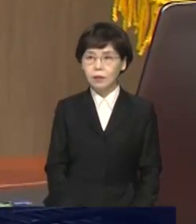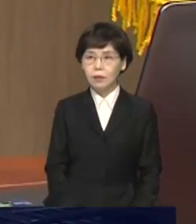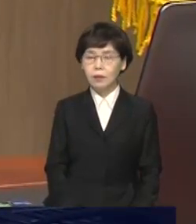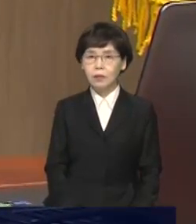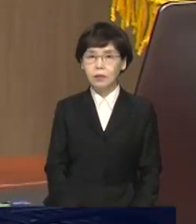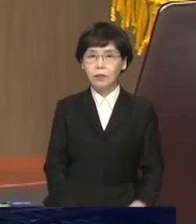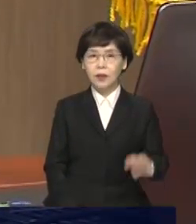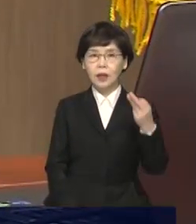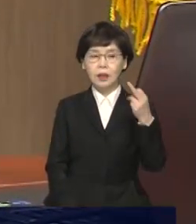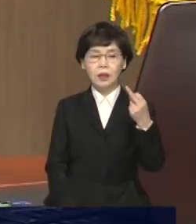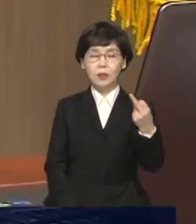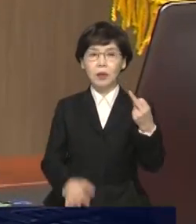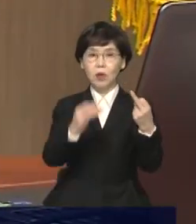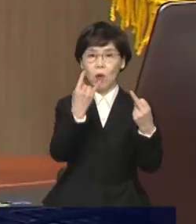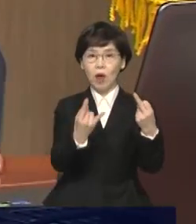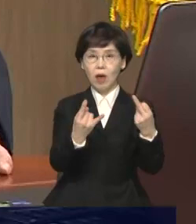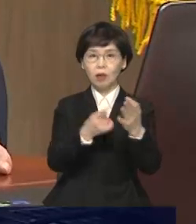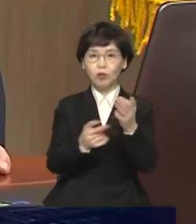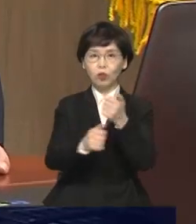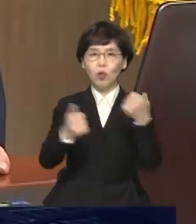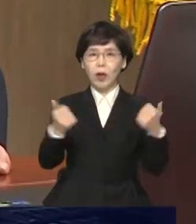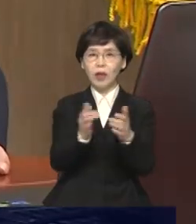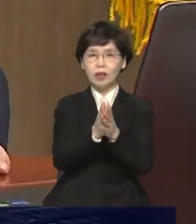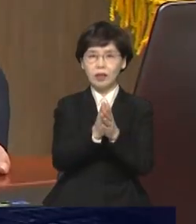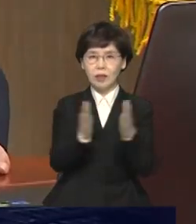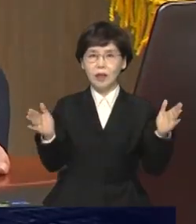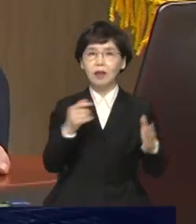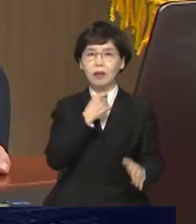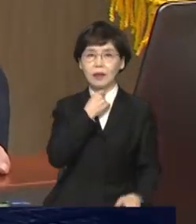제12회 국무회의를 시작하겠습니다.